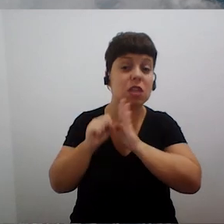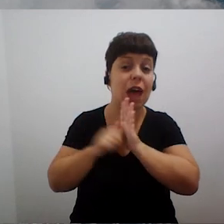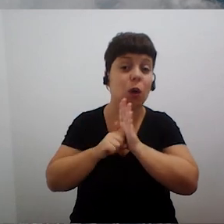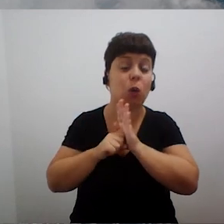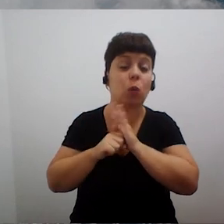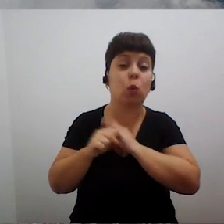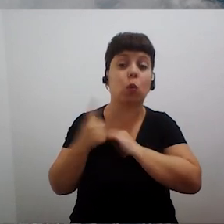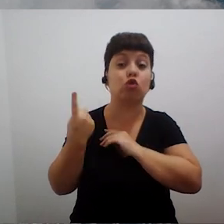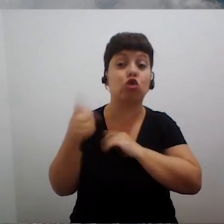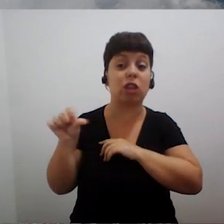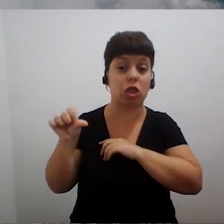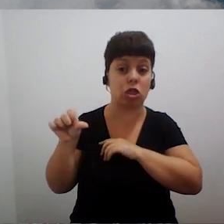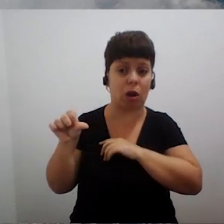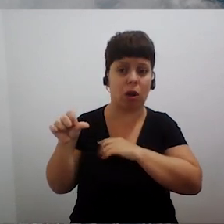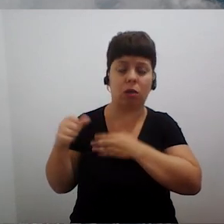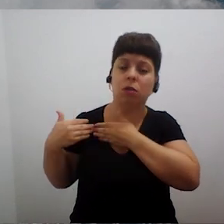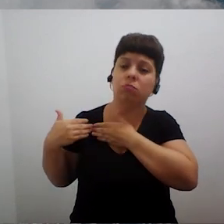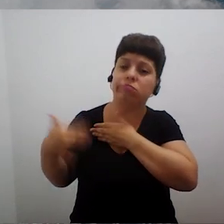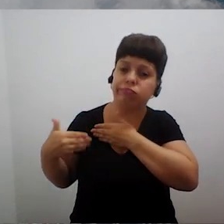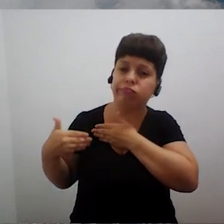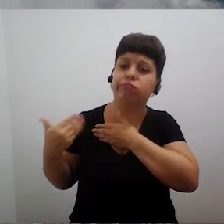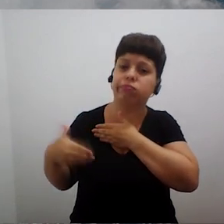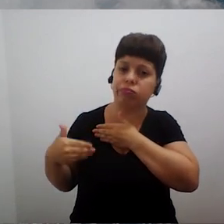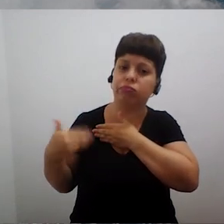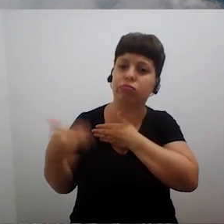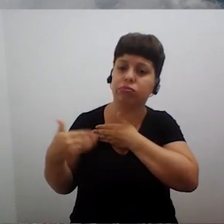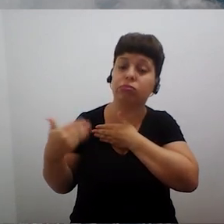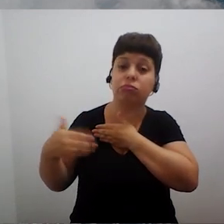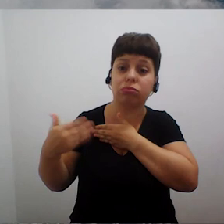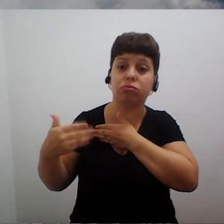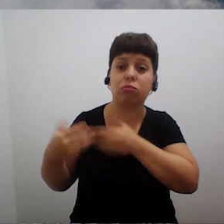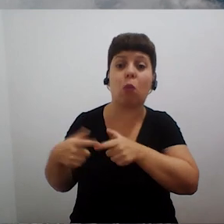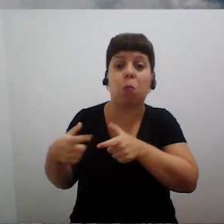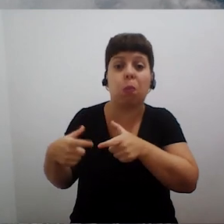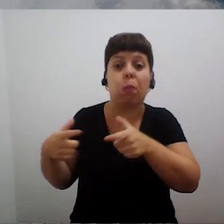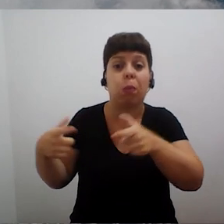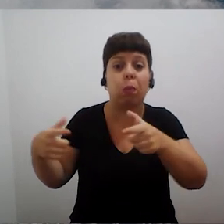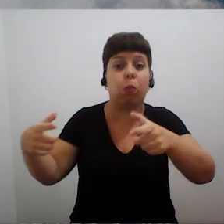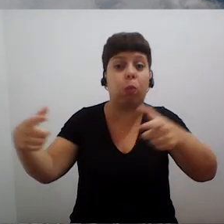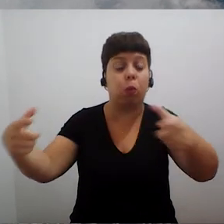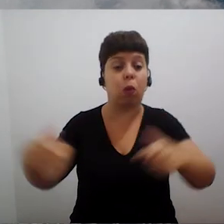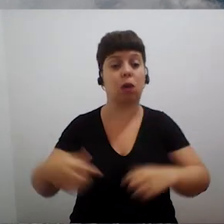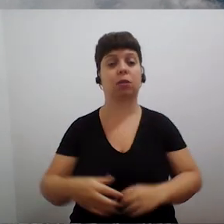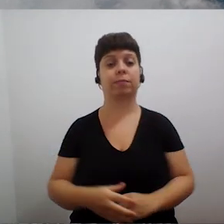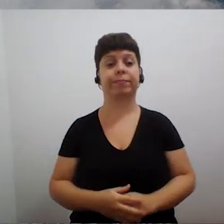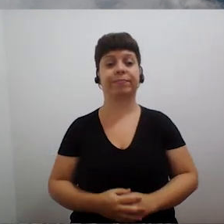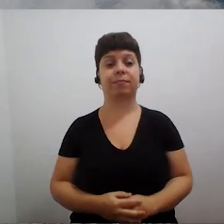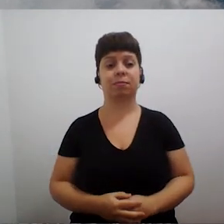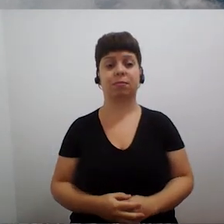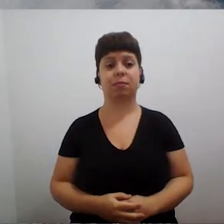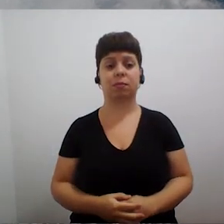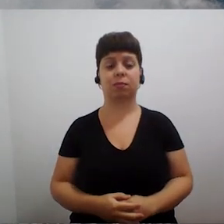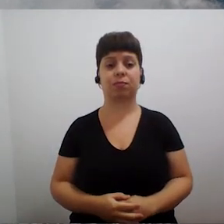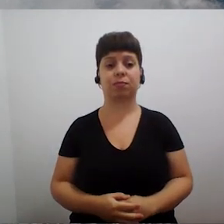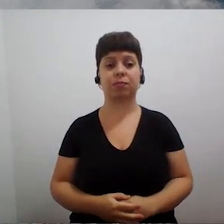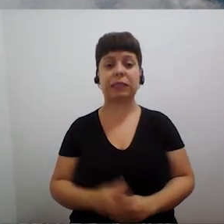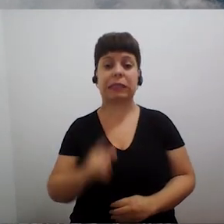e ele vem crescendo ao longo desses últimos dois séculos e um dos focos principais